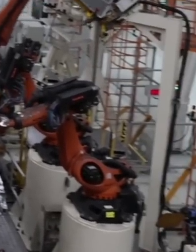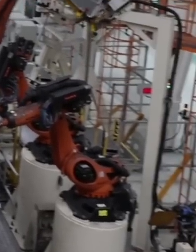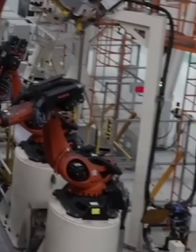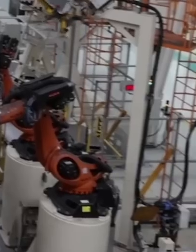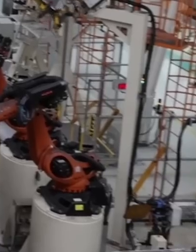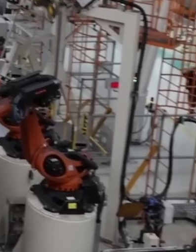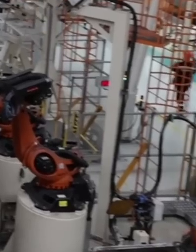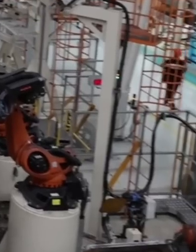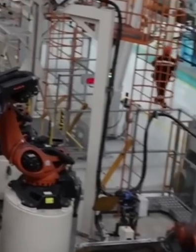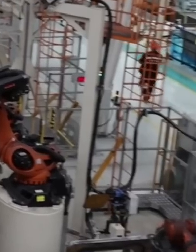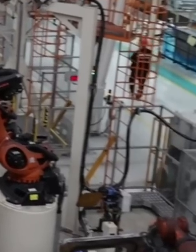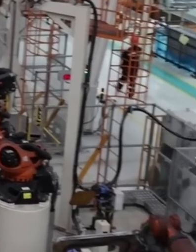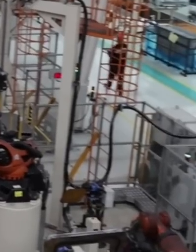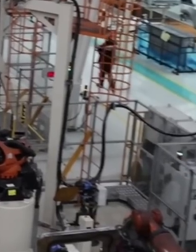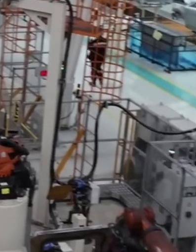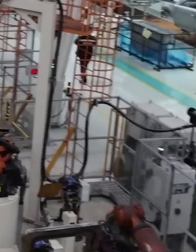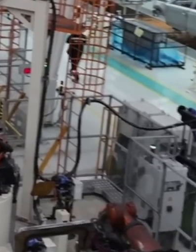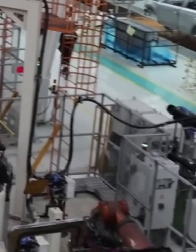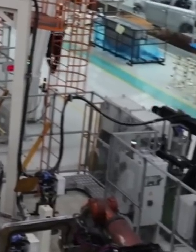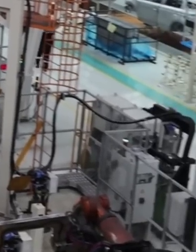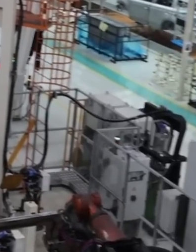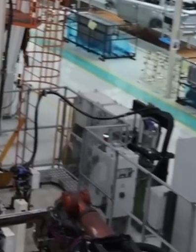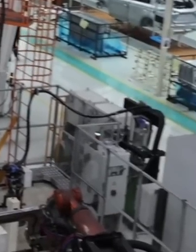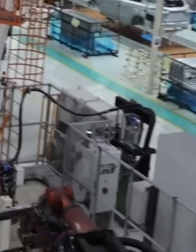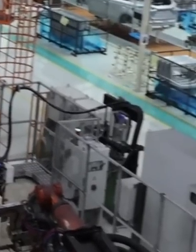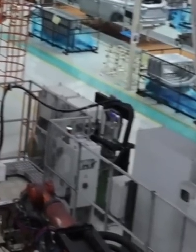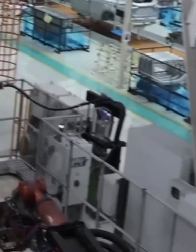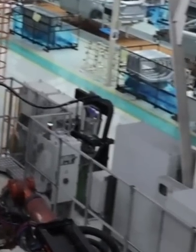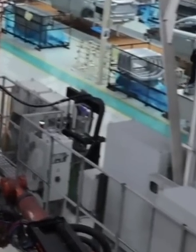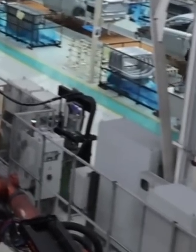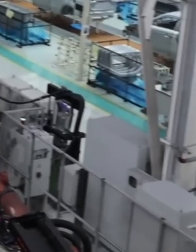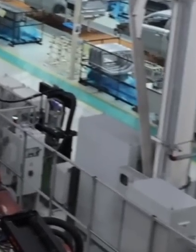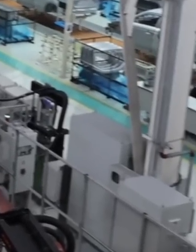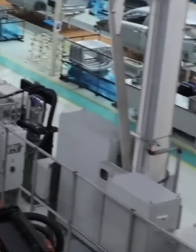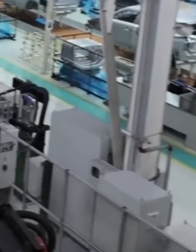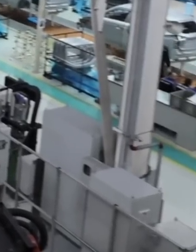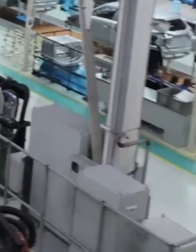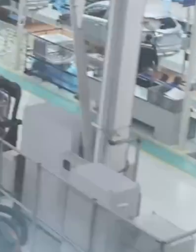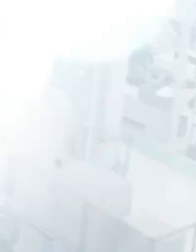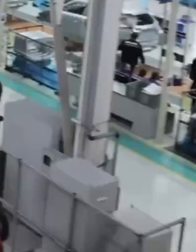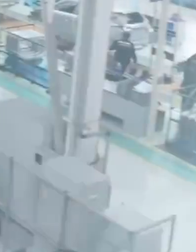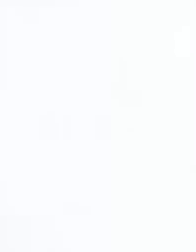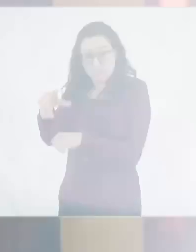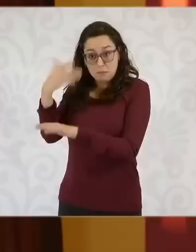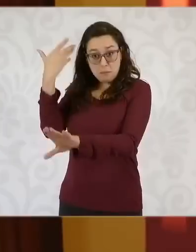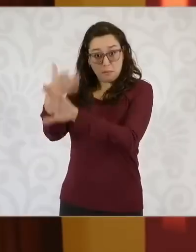por ello añadió que con una cantidad de datos y argumentos comerciales buscarán al gobierno